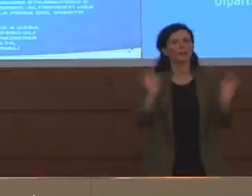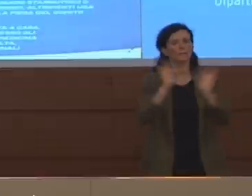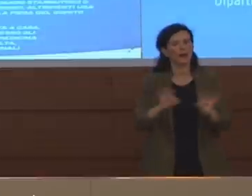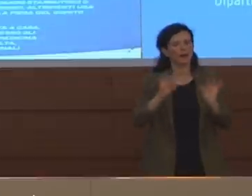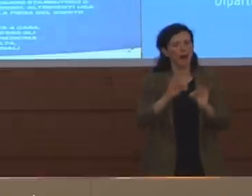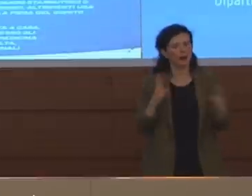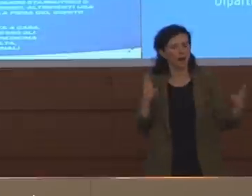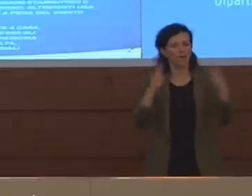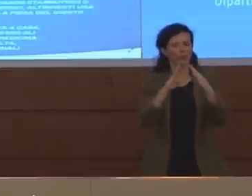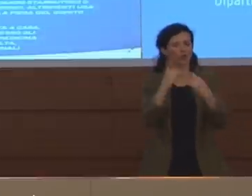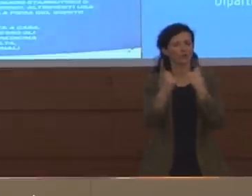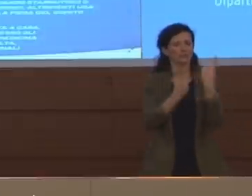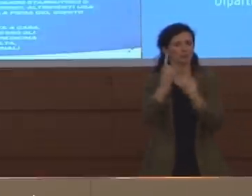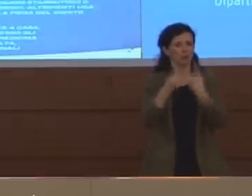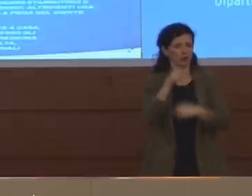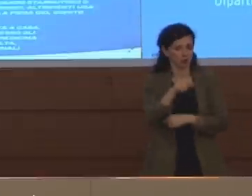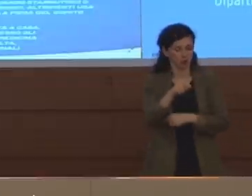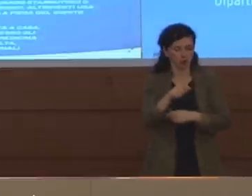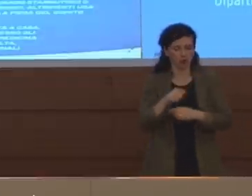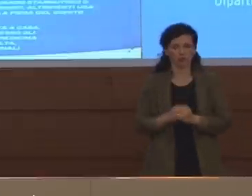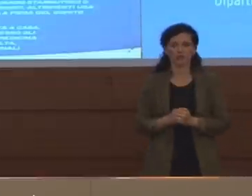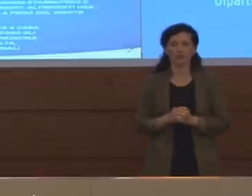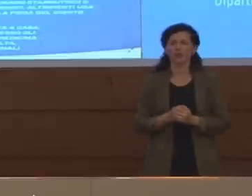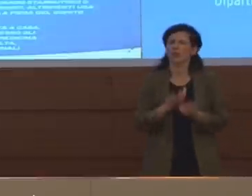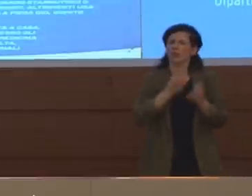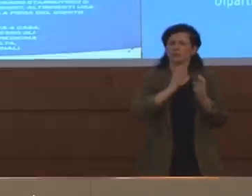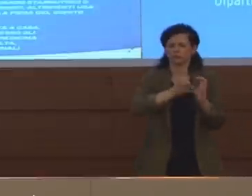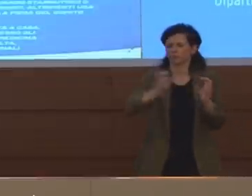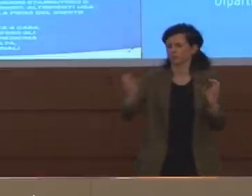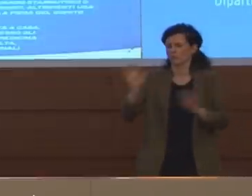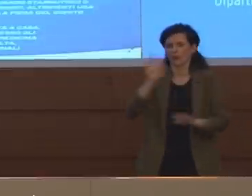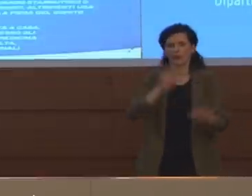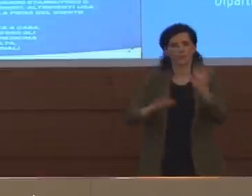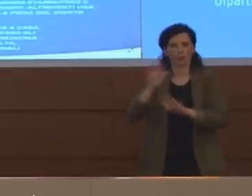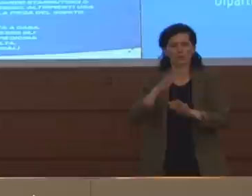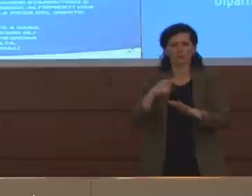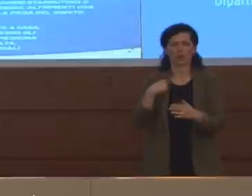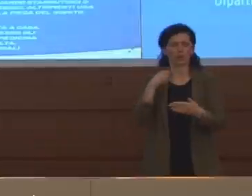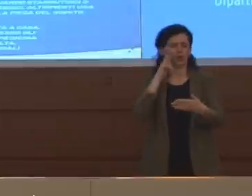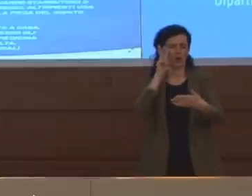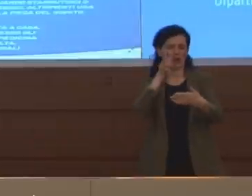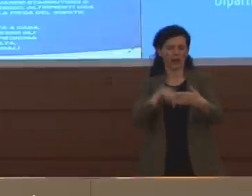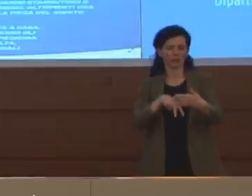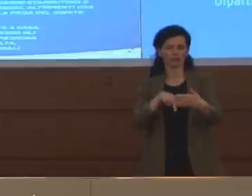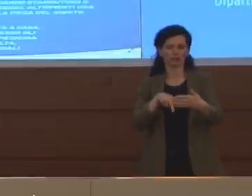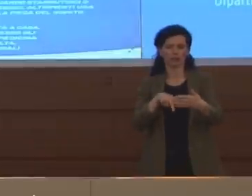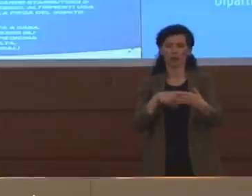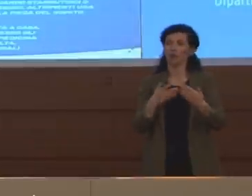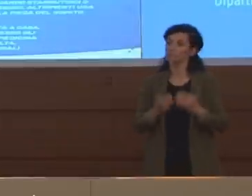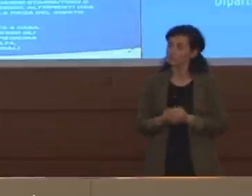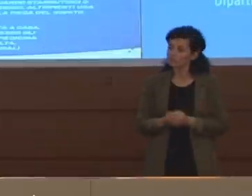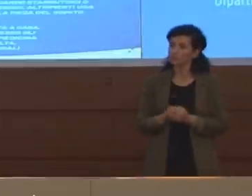scenario del genere e tante altre cose che, leggendole, ho pensato: ma guarda se